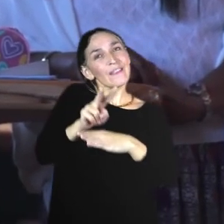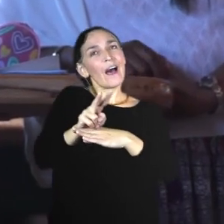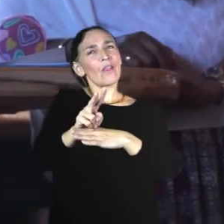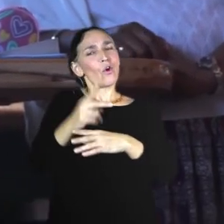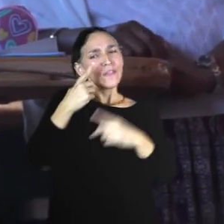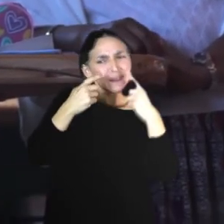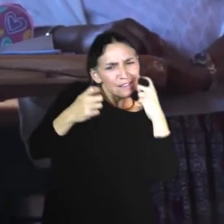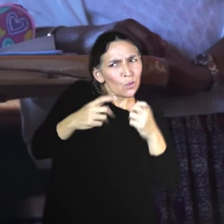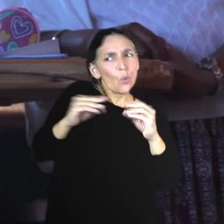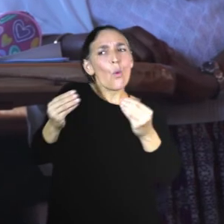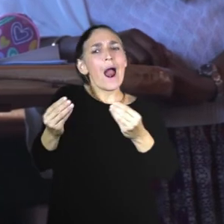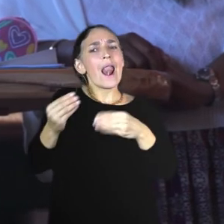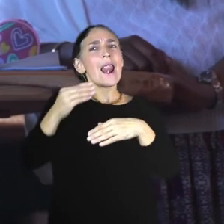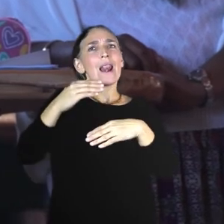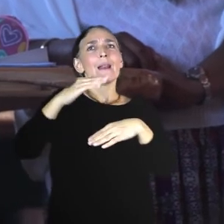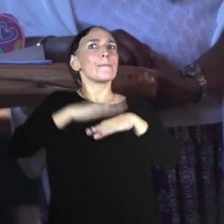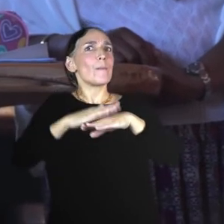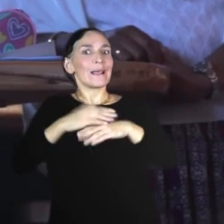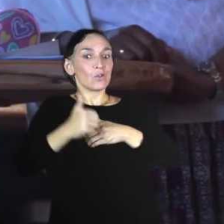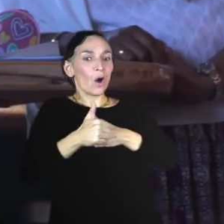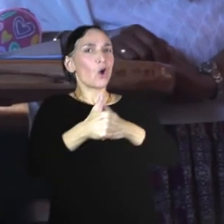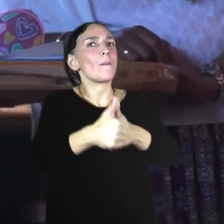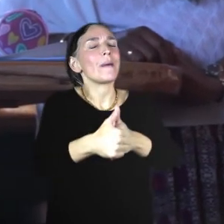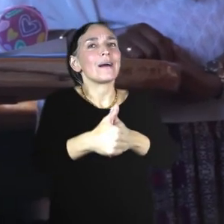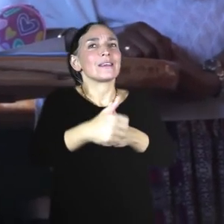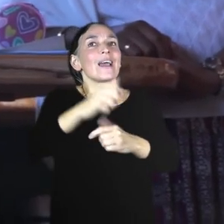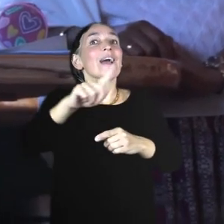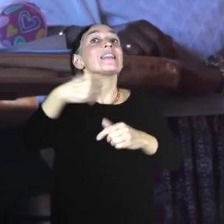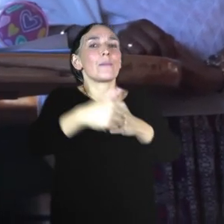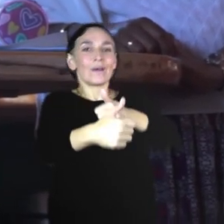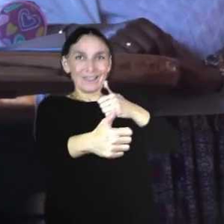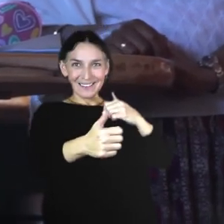donde estoy y hasta donde puedo ir para no sentirme sobrepasada.